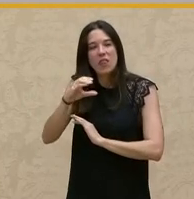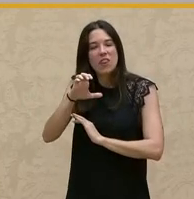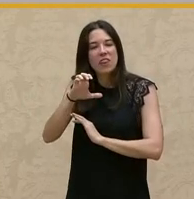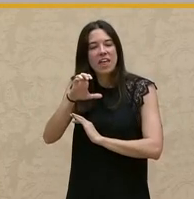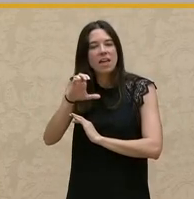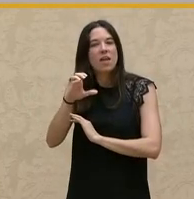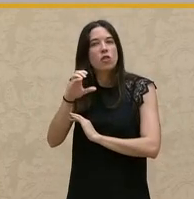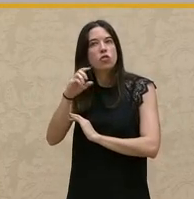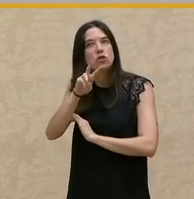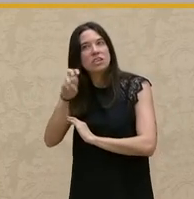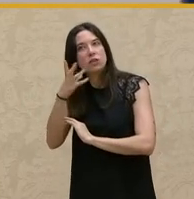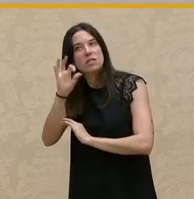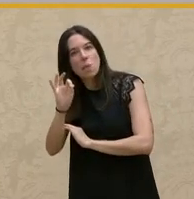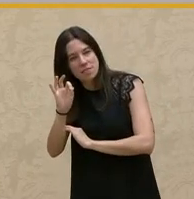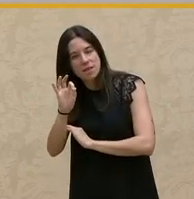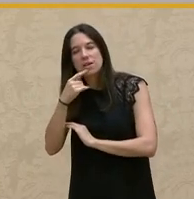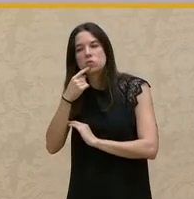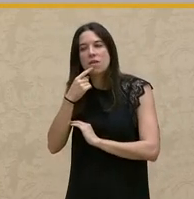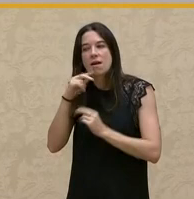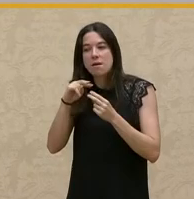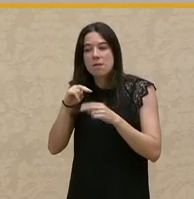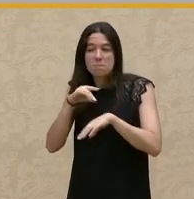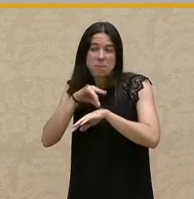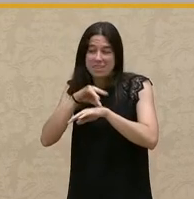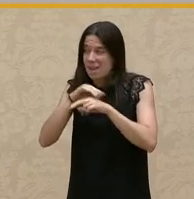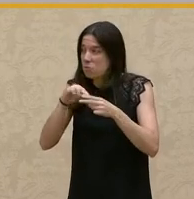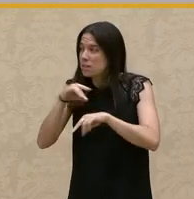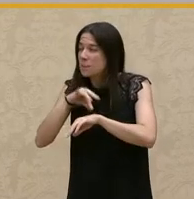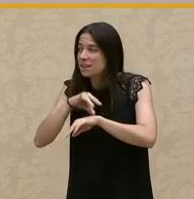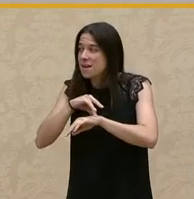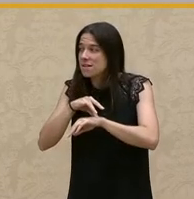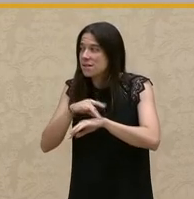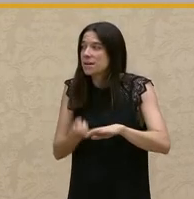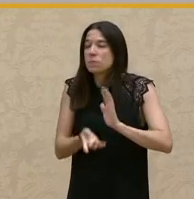que es una ciliopatía y que también produce un problema de hipoacusia.